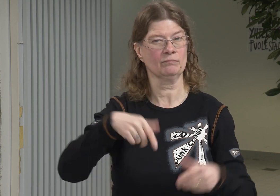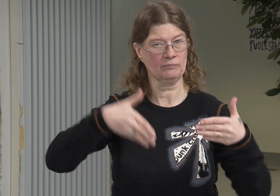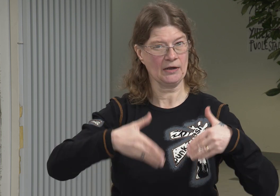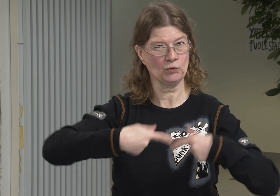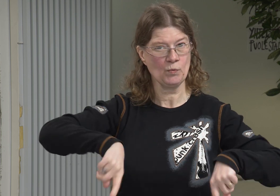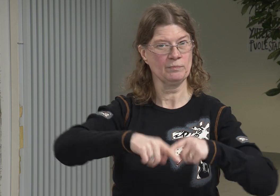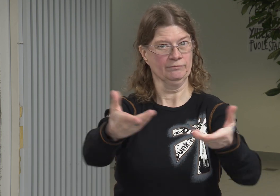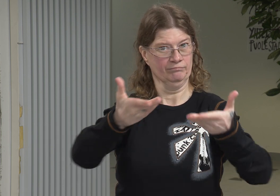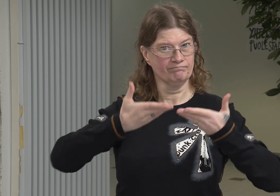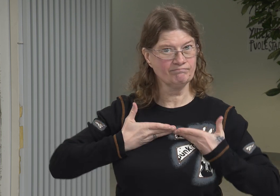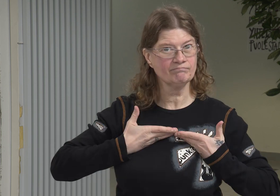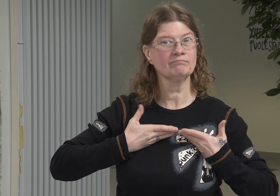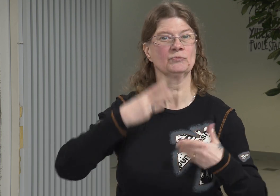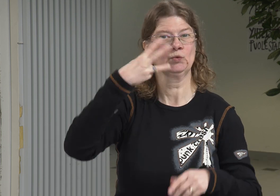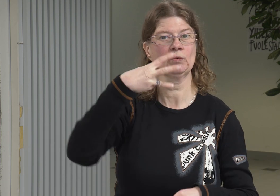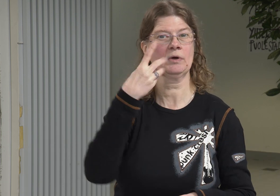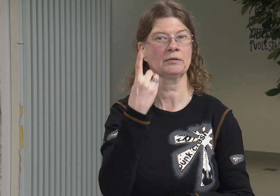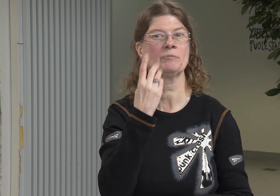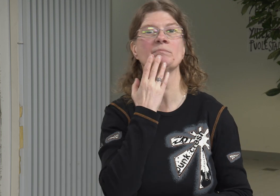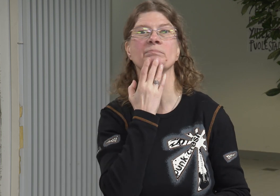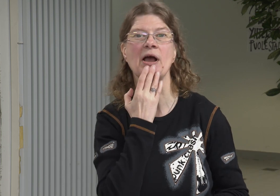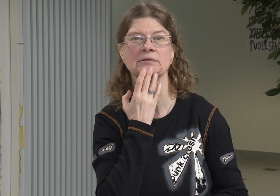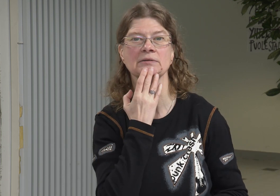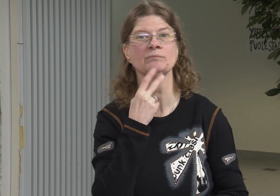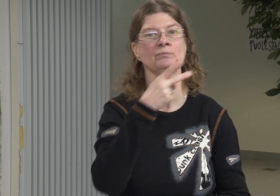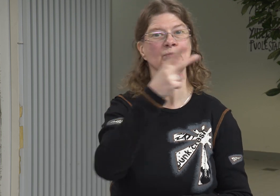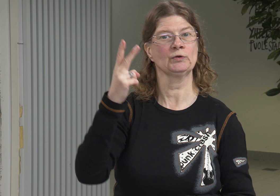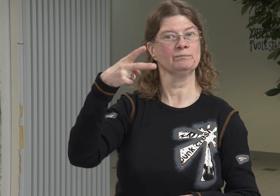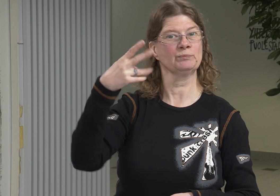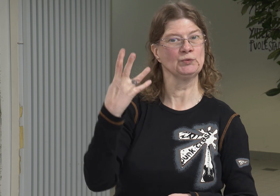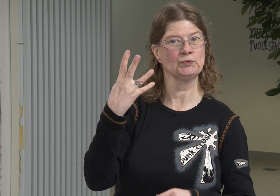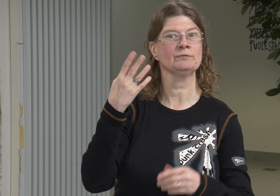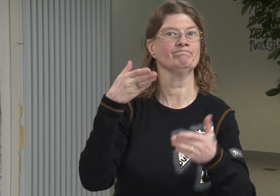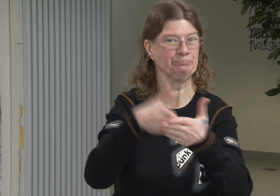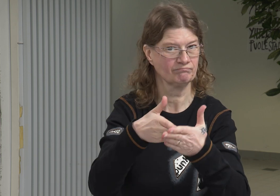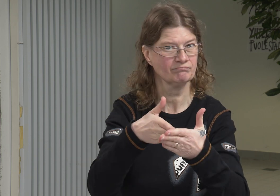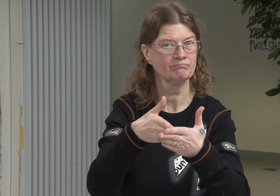Lähettäkää ehdotukset meille vaalivaliokunnalle 31.3.2024 mennessä.